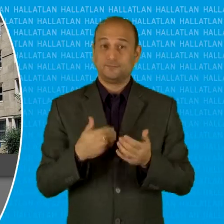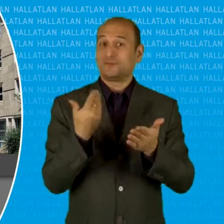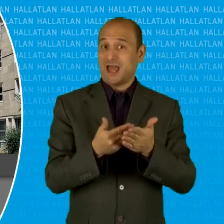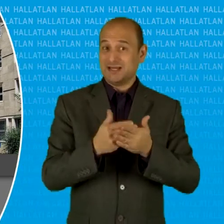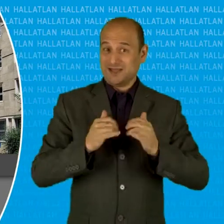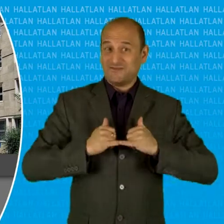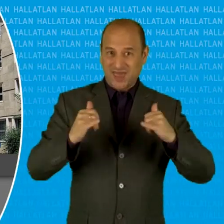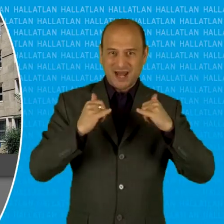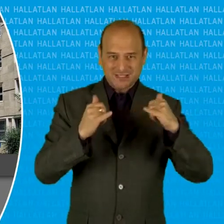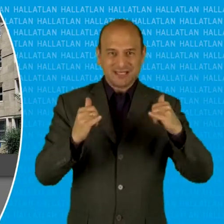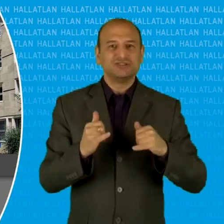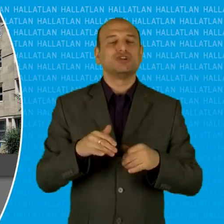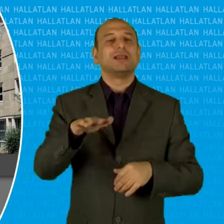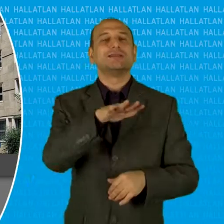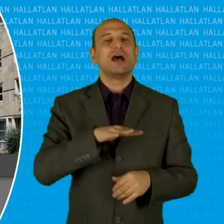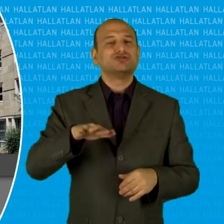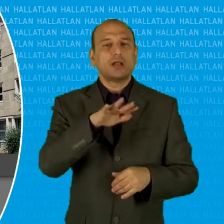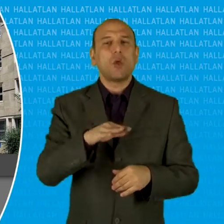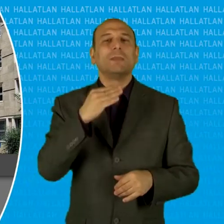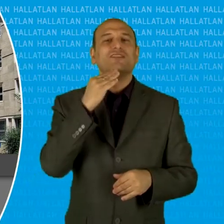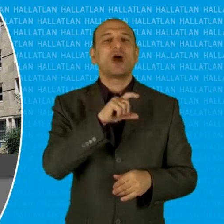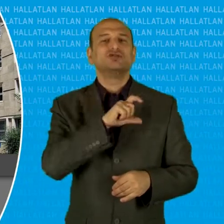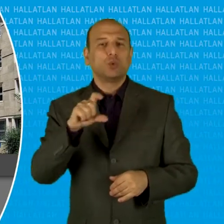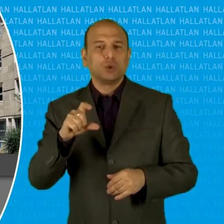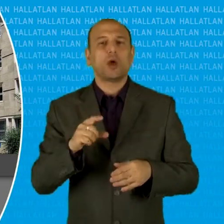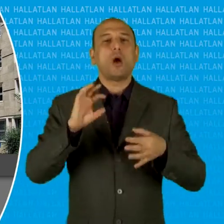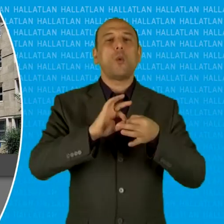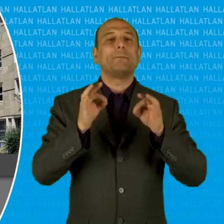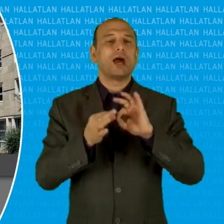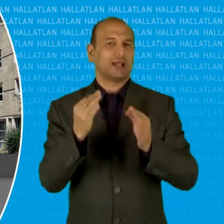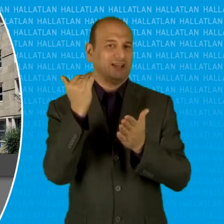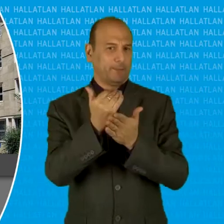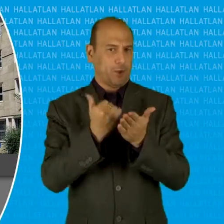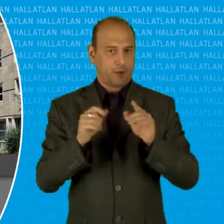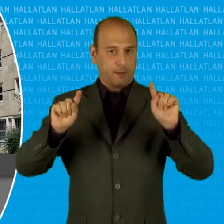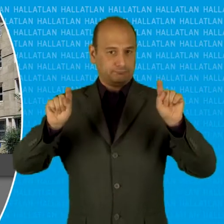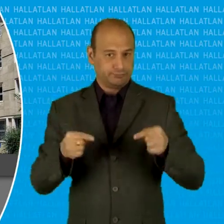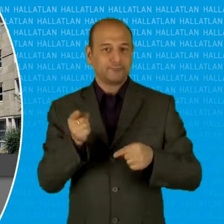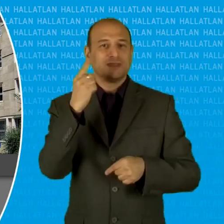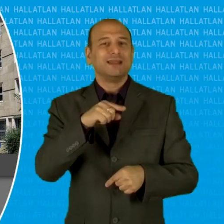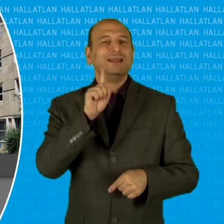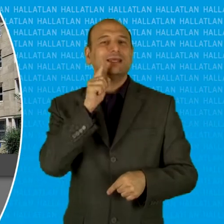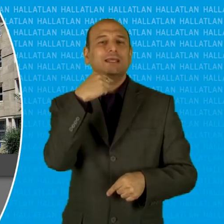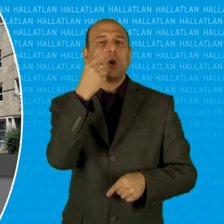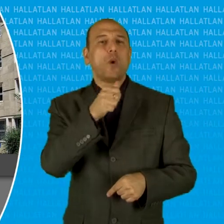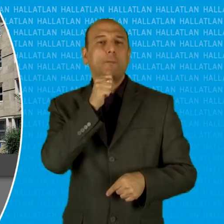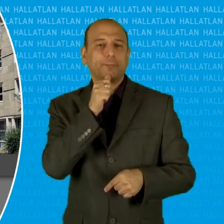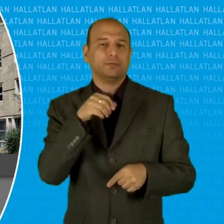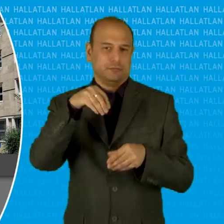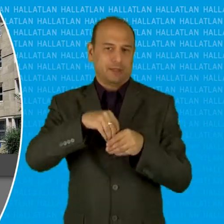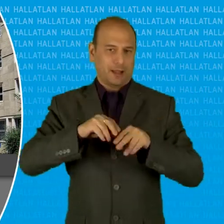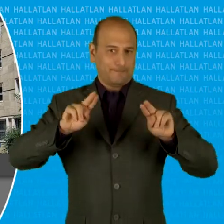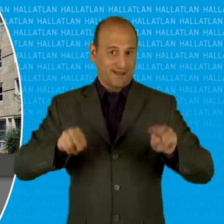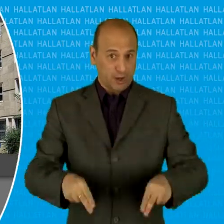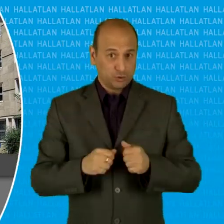A fejlesztés a Társadalmi Infrastruktúra Operatív Program (TIOP) keretében valósult meg,